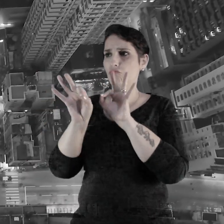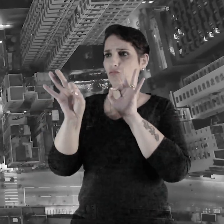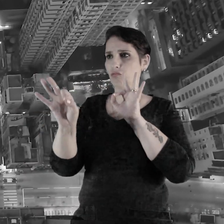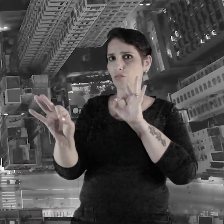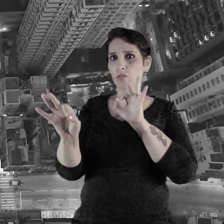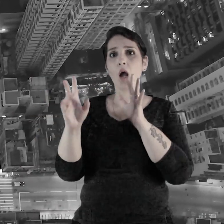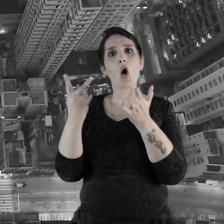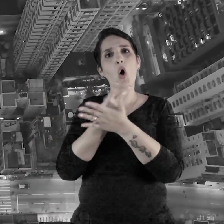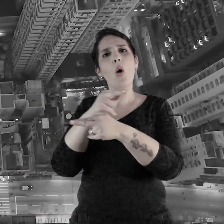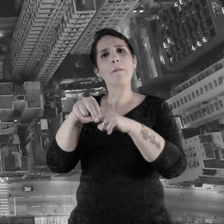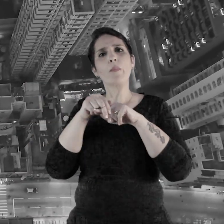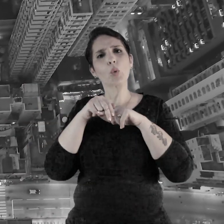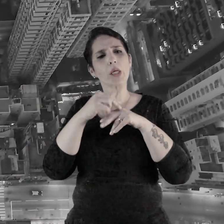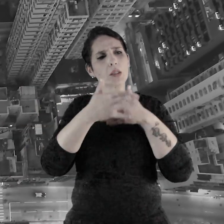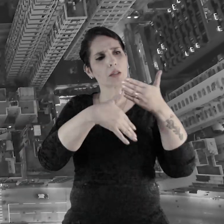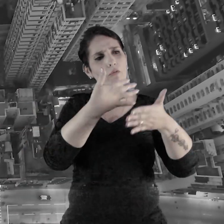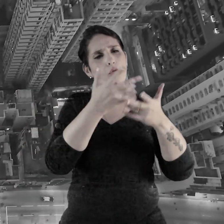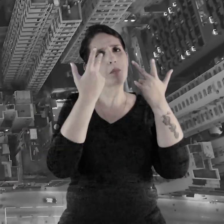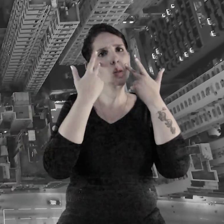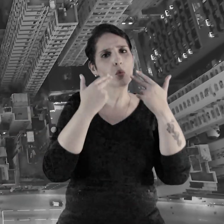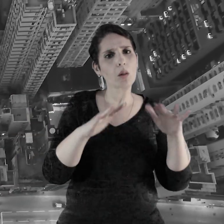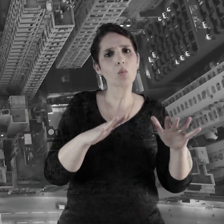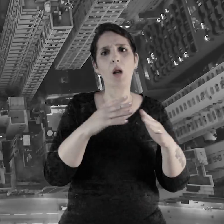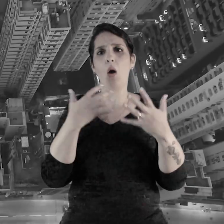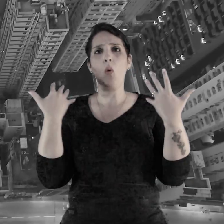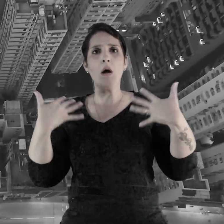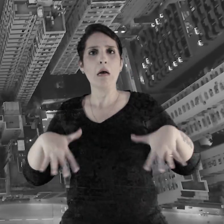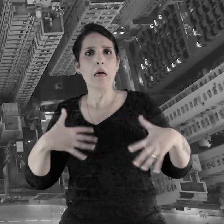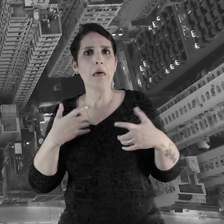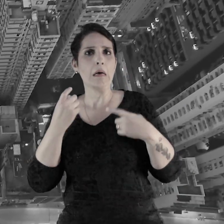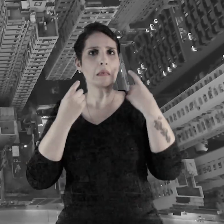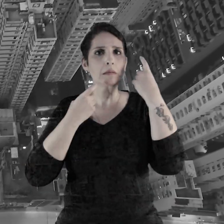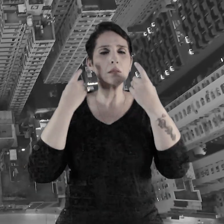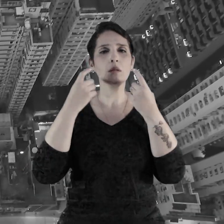Seja pelo desenvolvimento natural, pelo desespero ou simplesmente